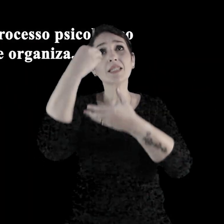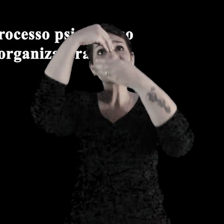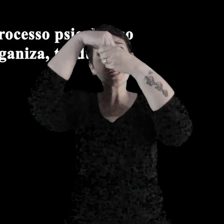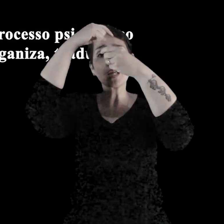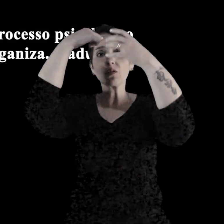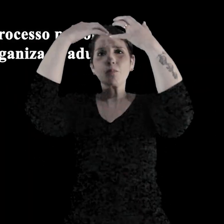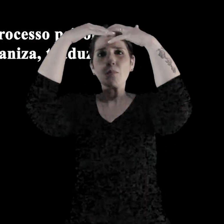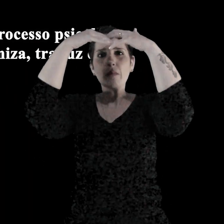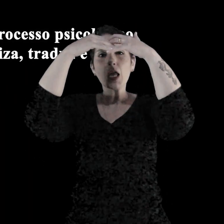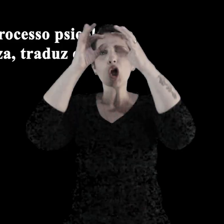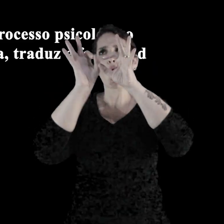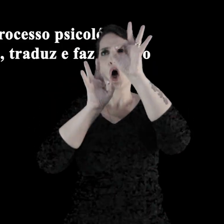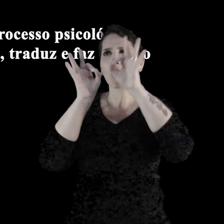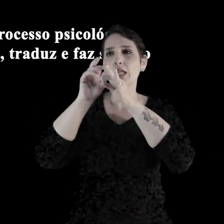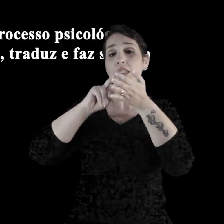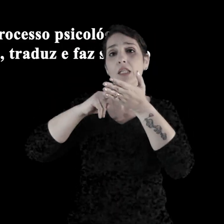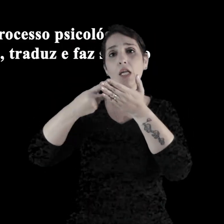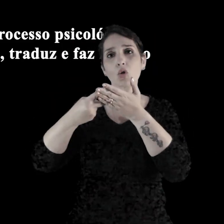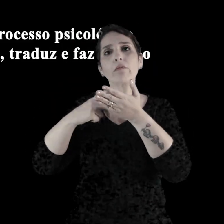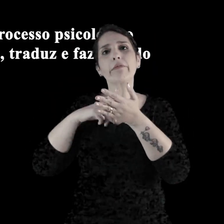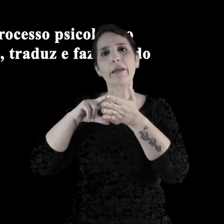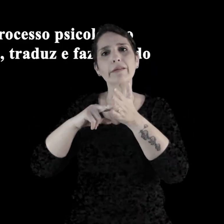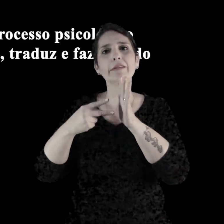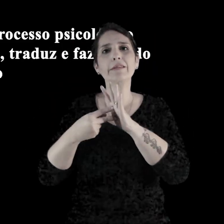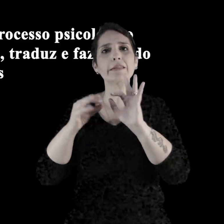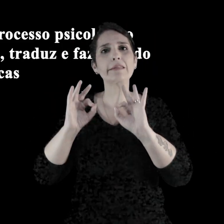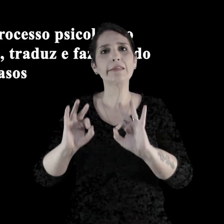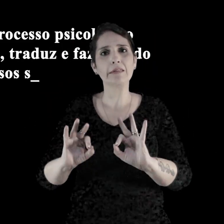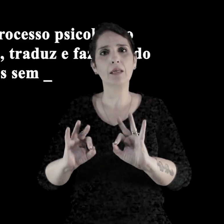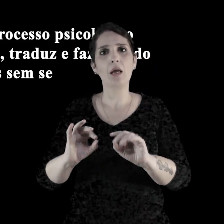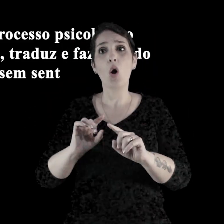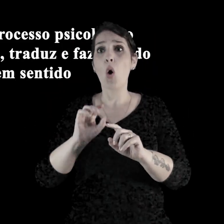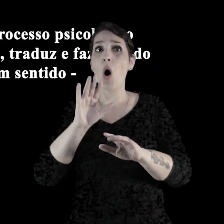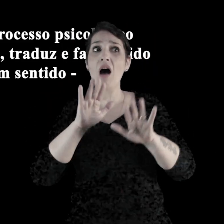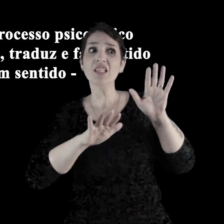traduz e faz sentido ou, em muitos casos, sem sentido